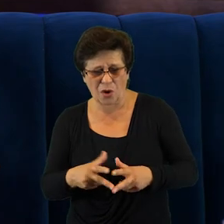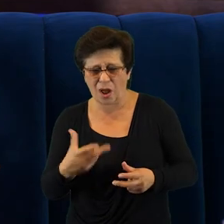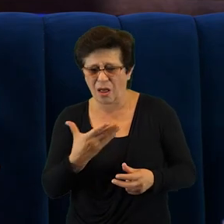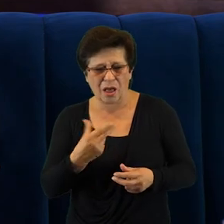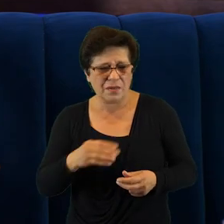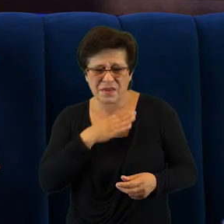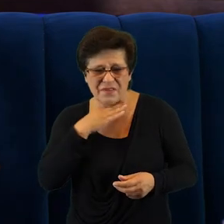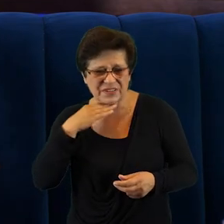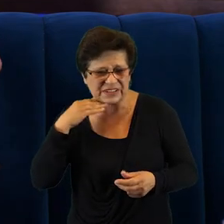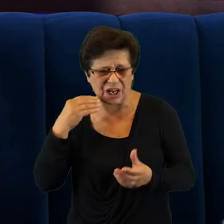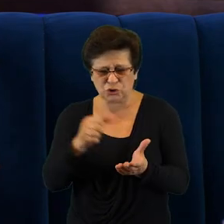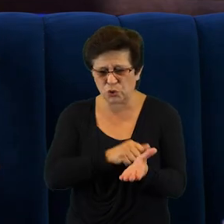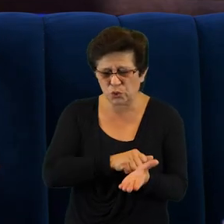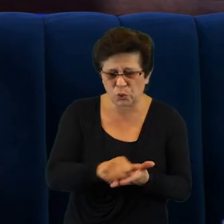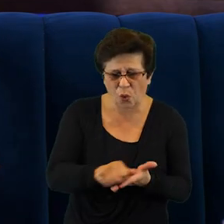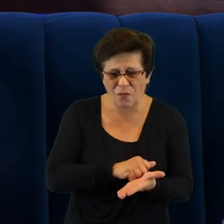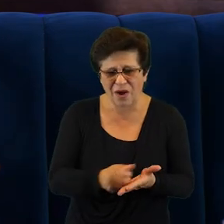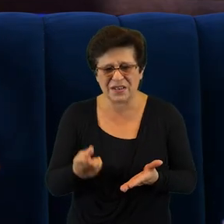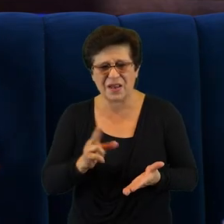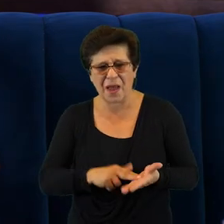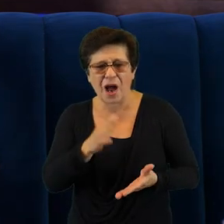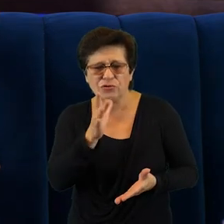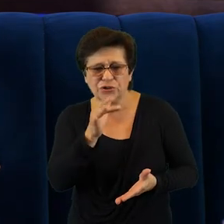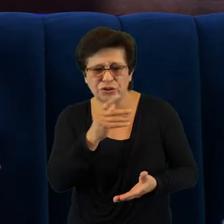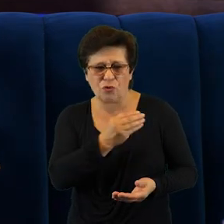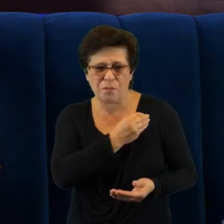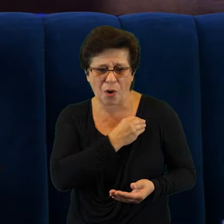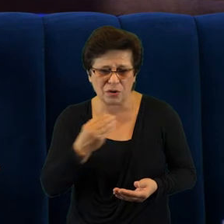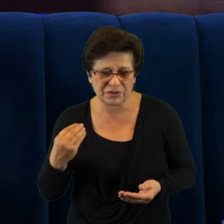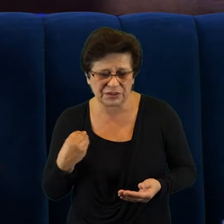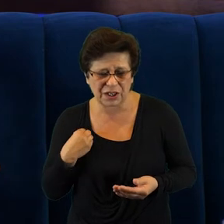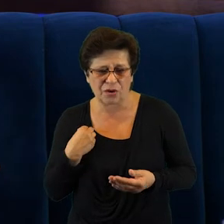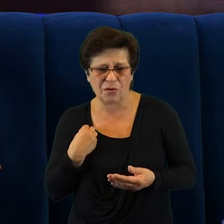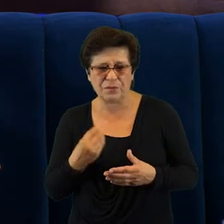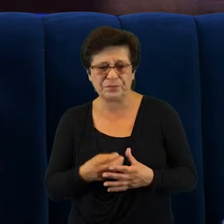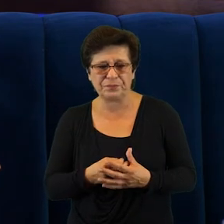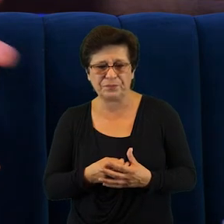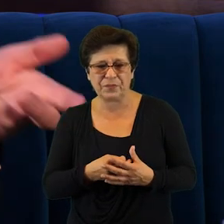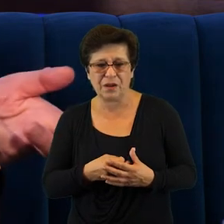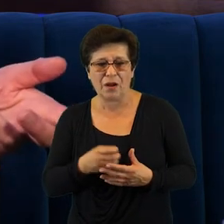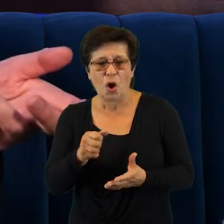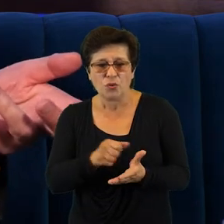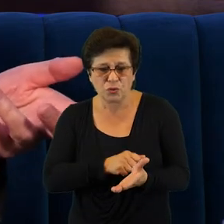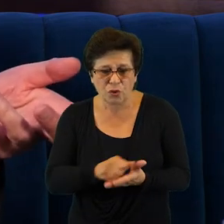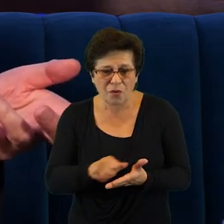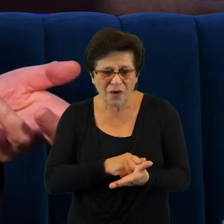tych wszystkich ataków na Żydów polskich Adolfa Nowaczyńskiego, drukowali po to, żeby móc nim polemizować.